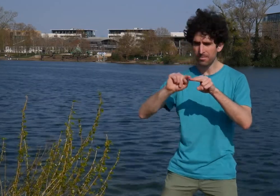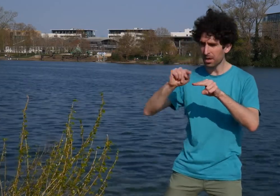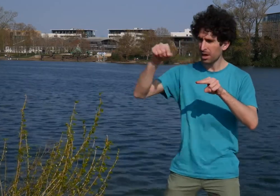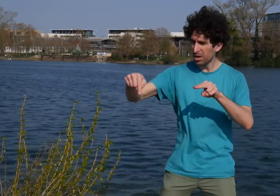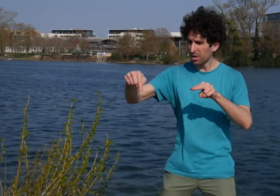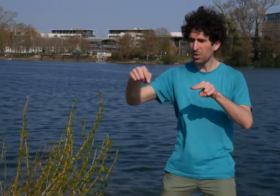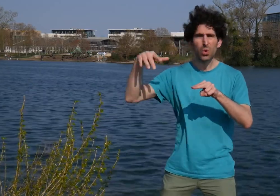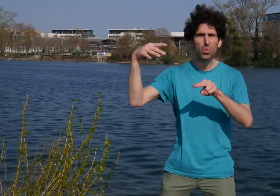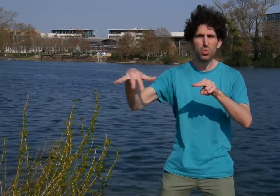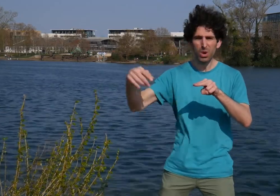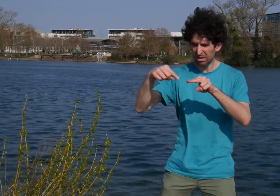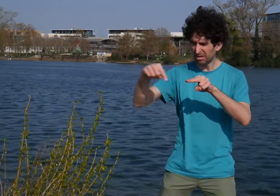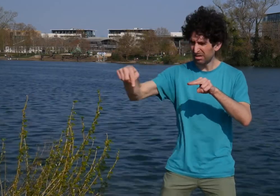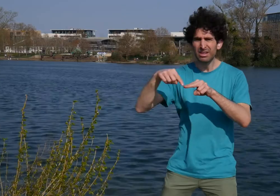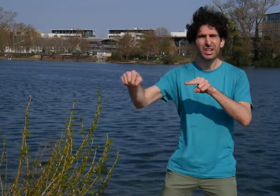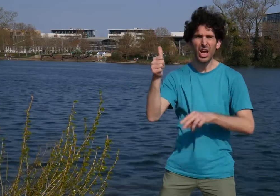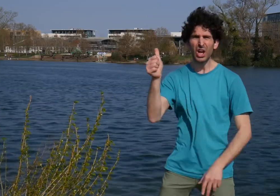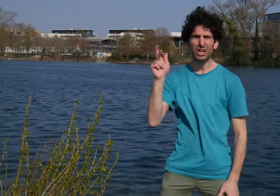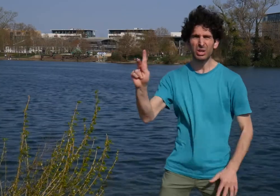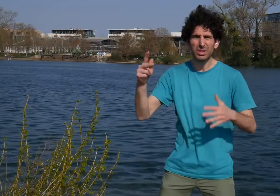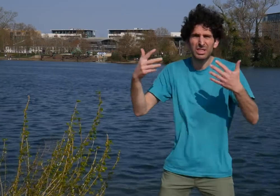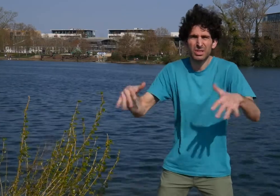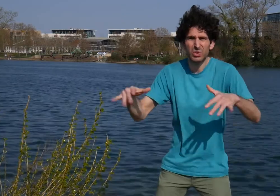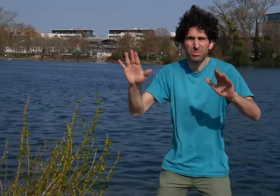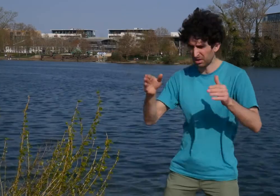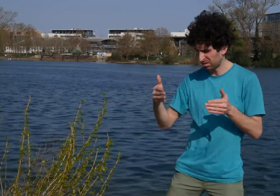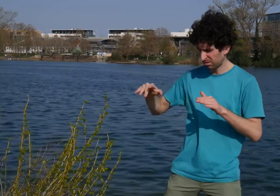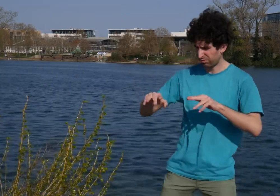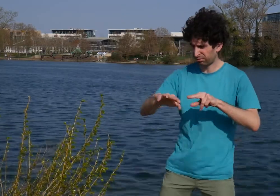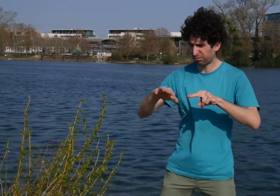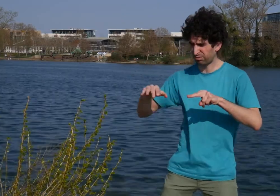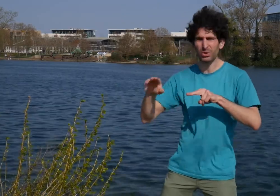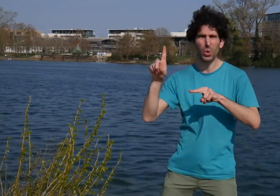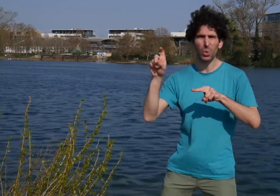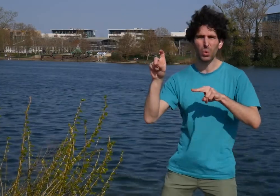Oullins est à 1km seulement mais une rivière les sépare.